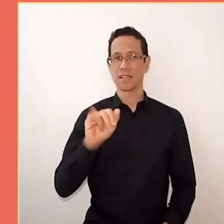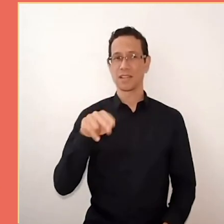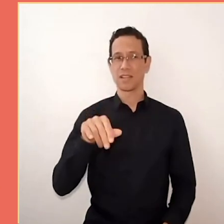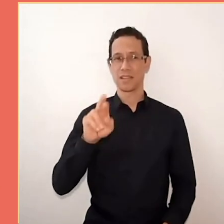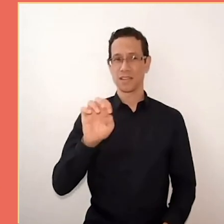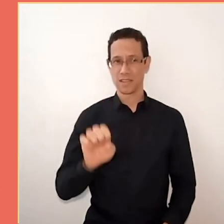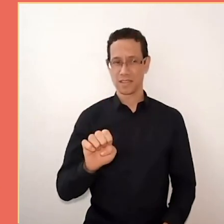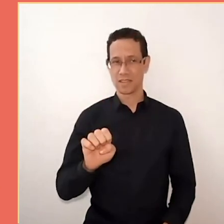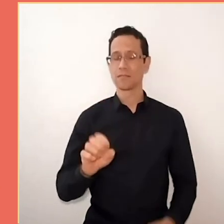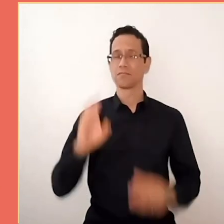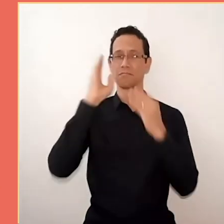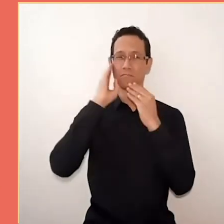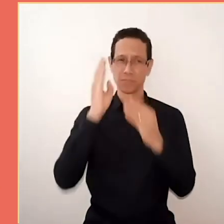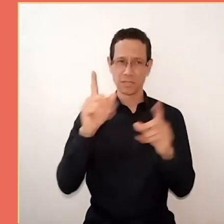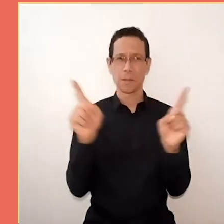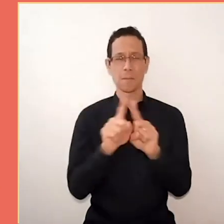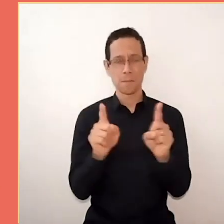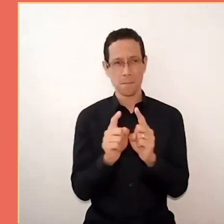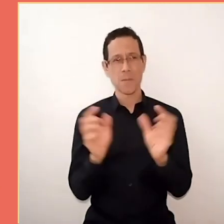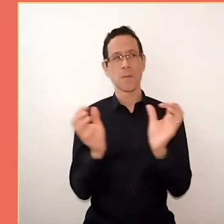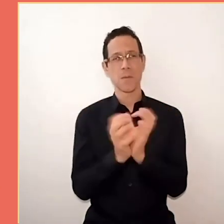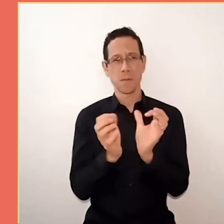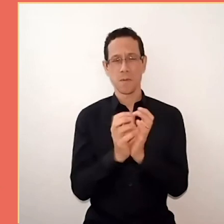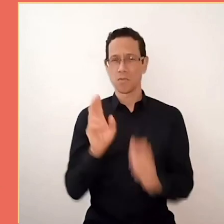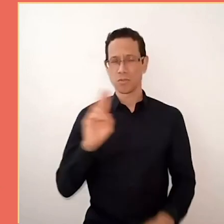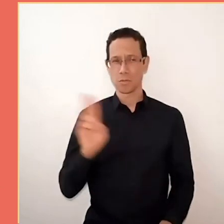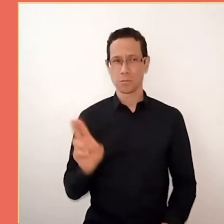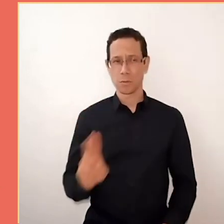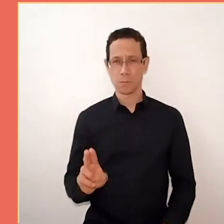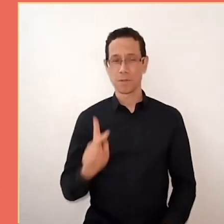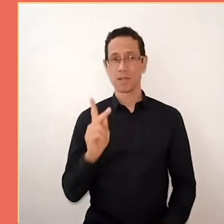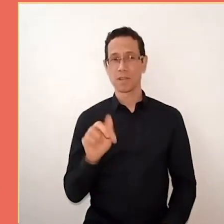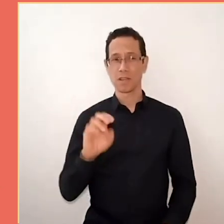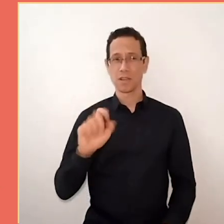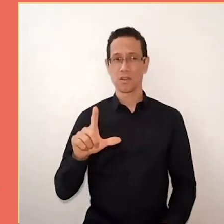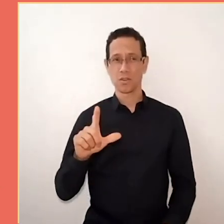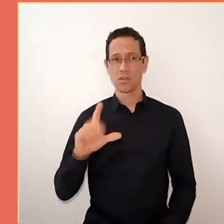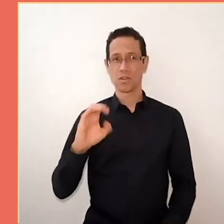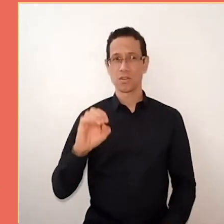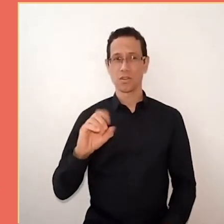veementemente a nossa equipe e eu vou nomear, Carol Splendori, Carolina Glicério,